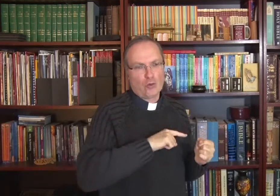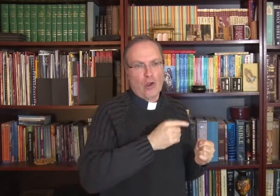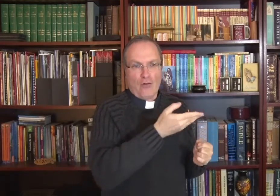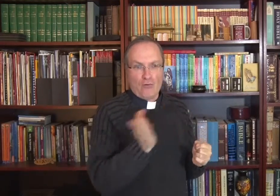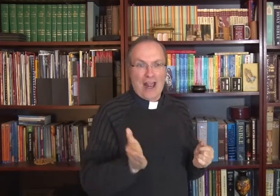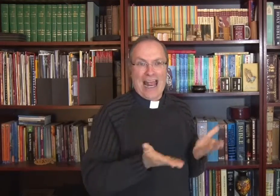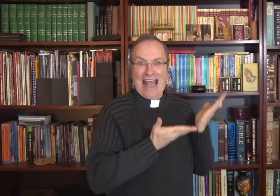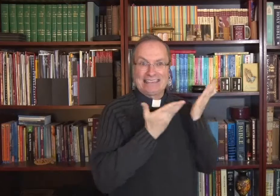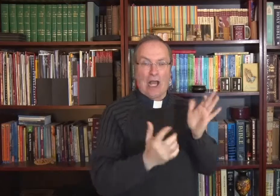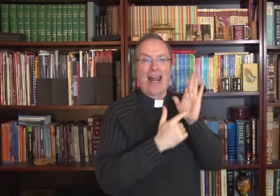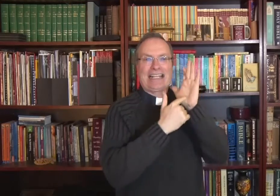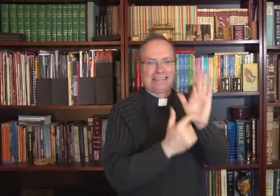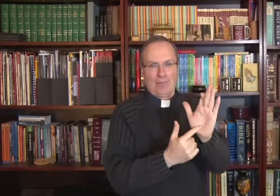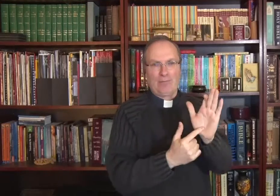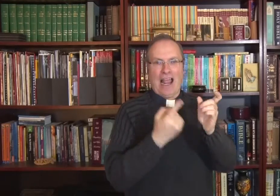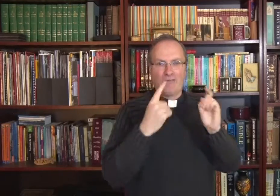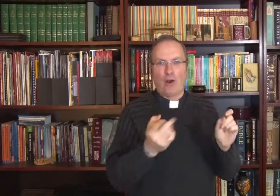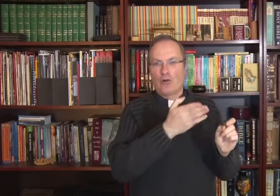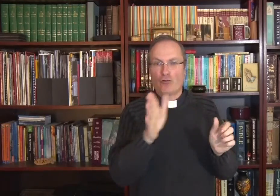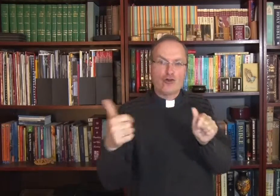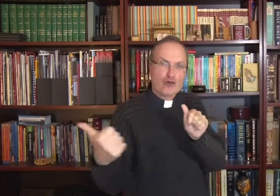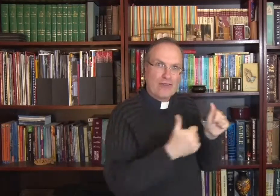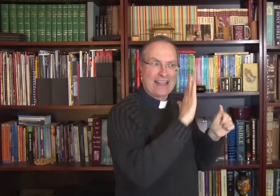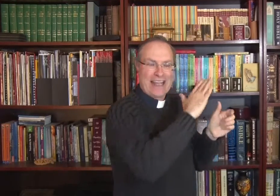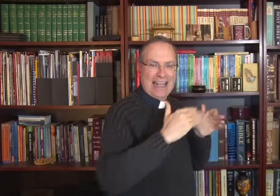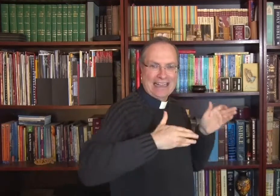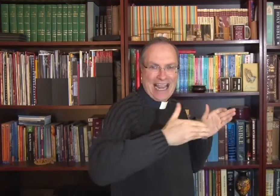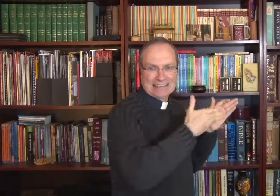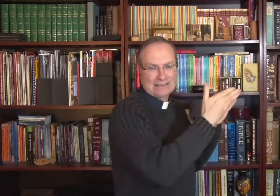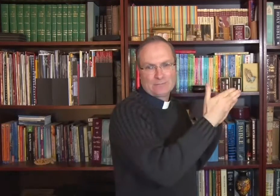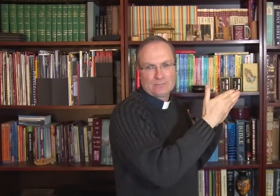vous laissant un exemple afin que vous suiviez ses traces,